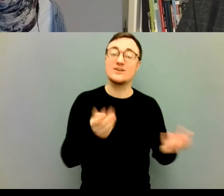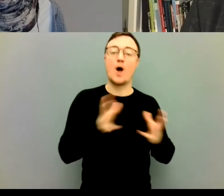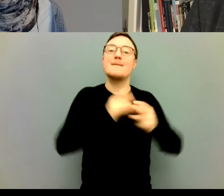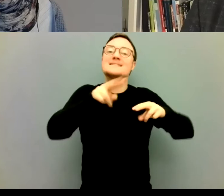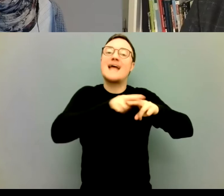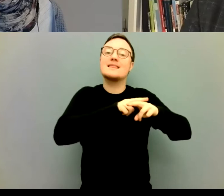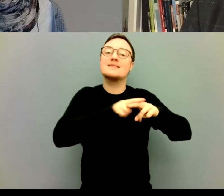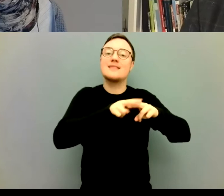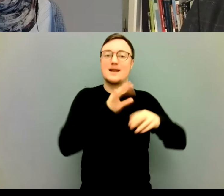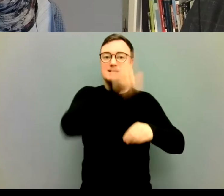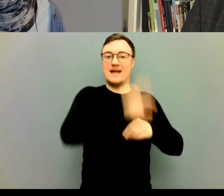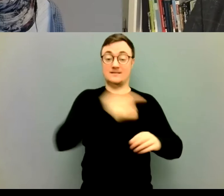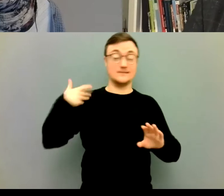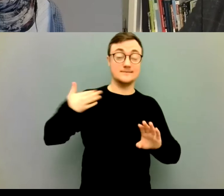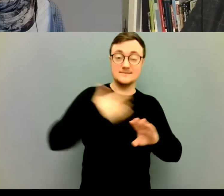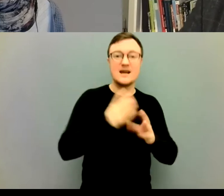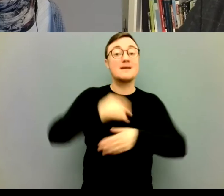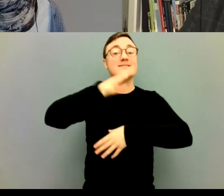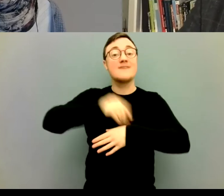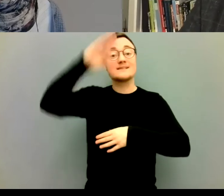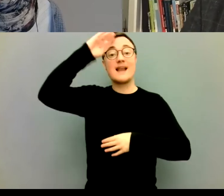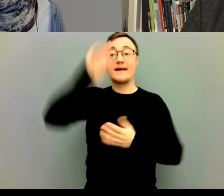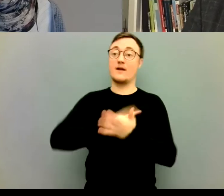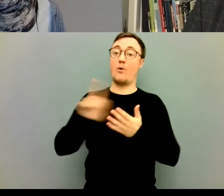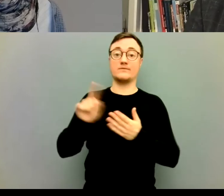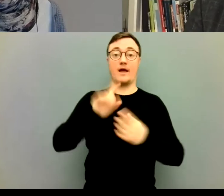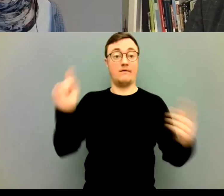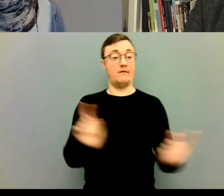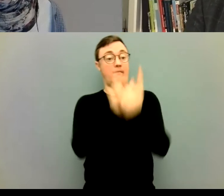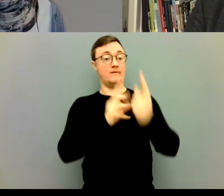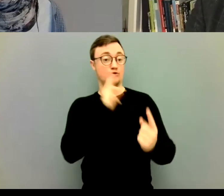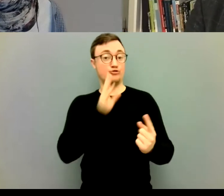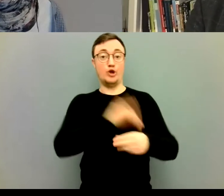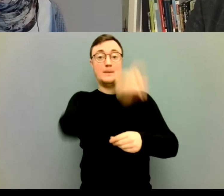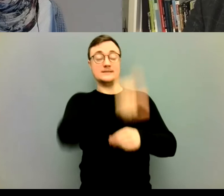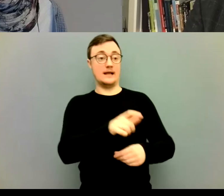Tysk läkare träffar 30 patienter per dag, men en svensk läkare har-